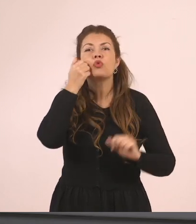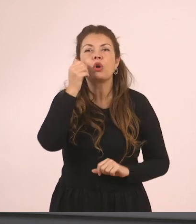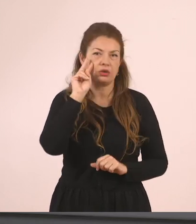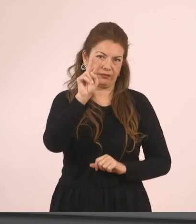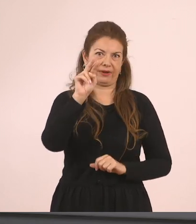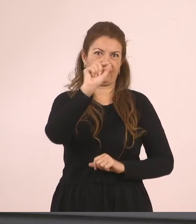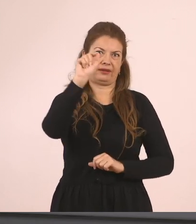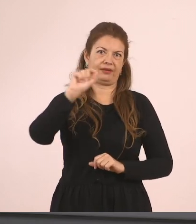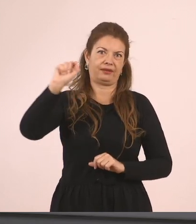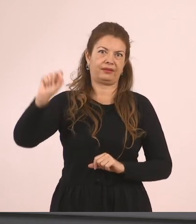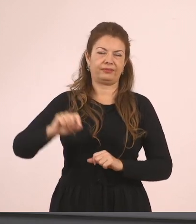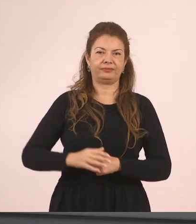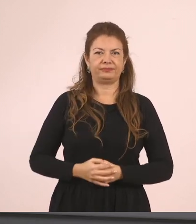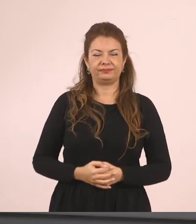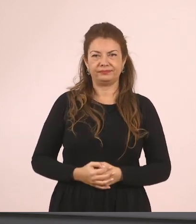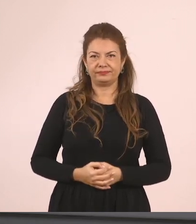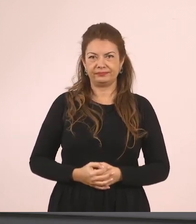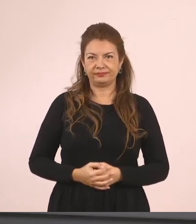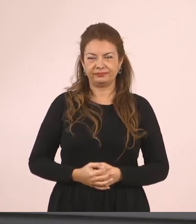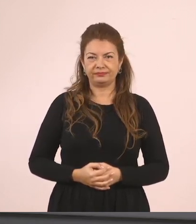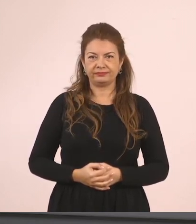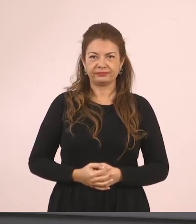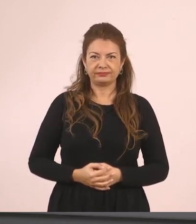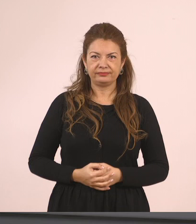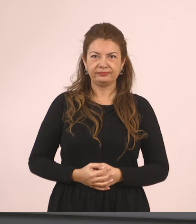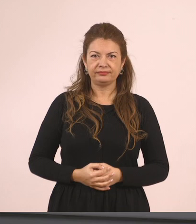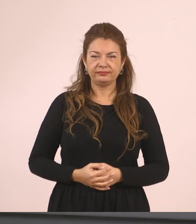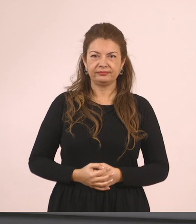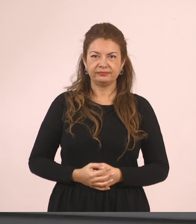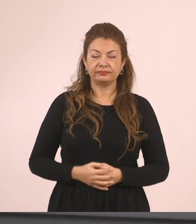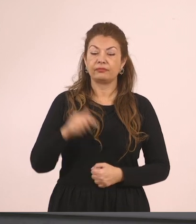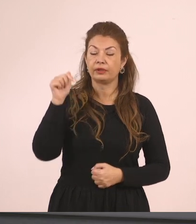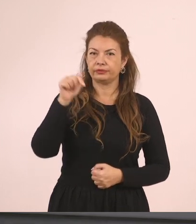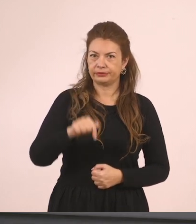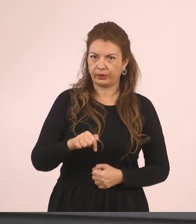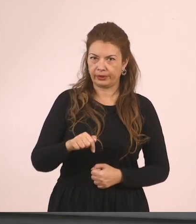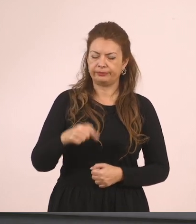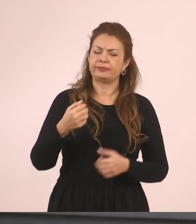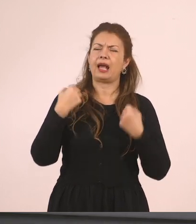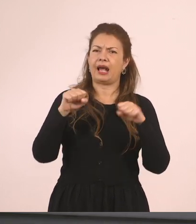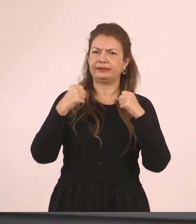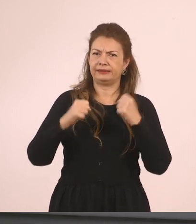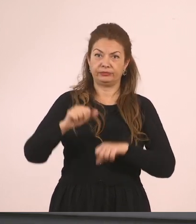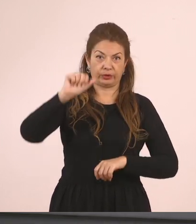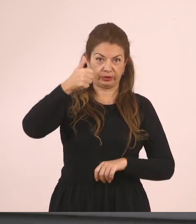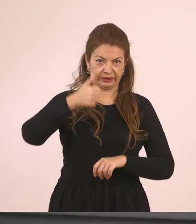Για να το έχετε και να το θυμάστε. Πάμε τώρα στην πρώτη ασκησούλα που θα κάνουμε.